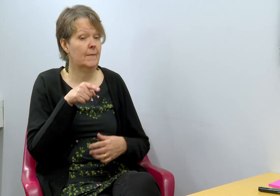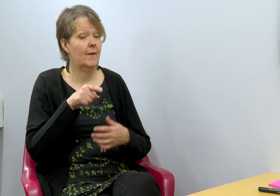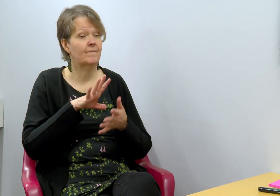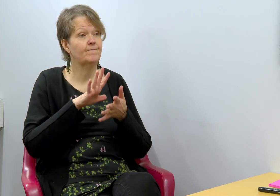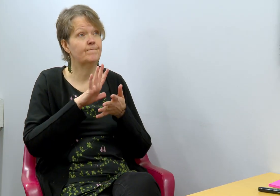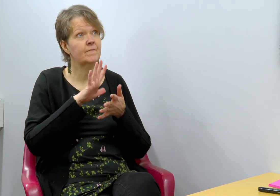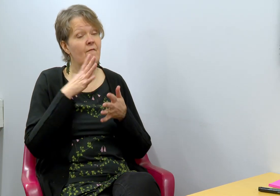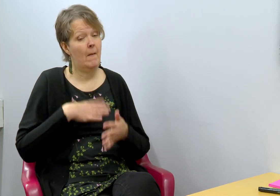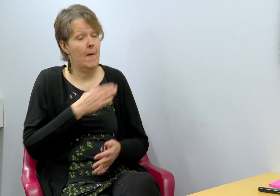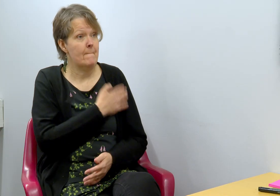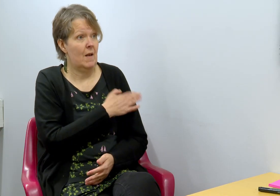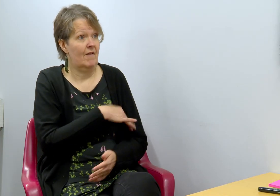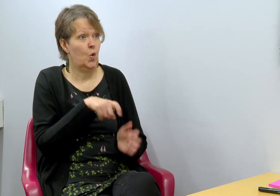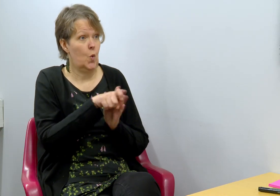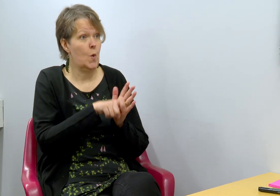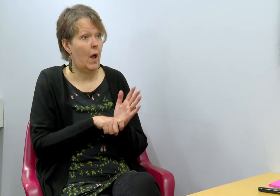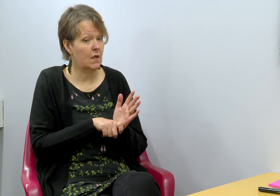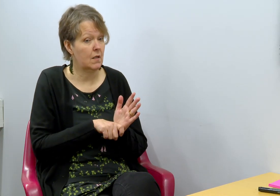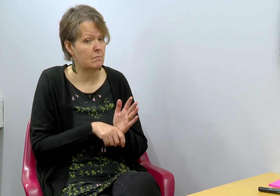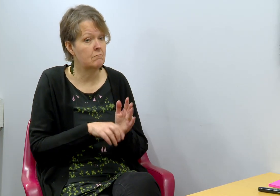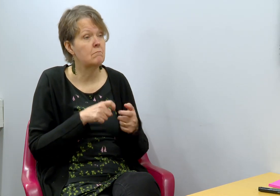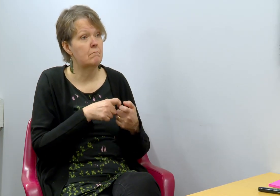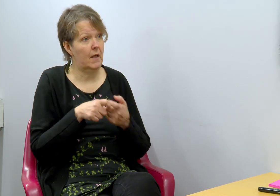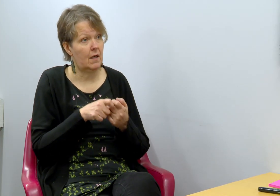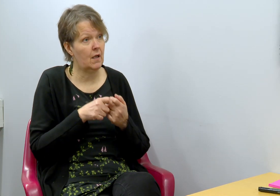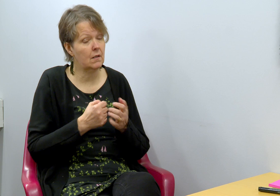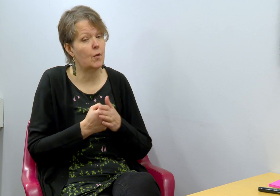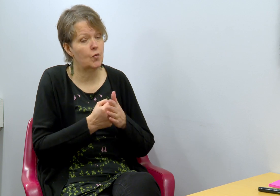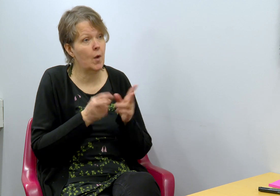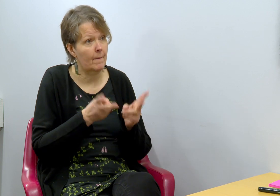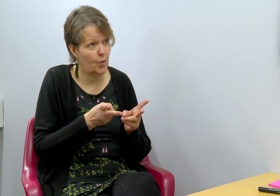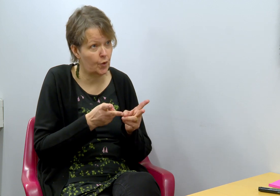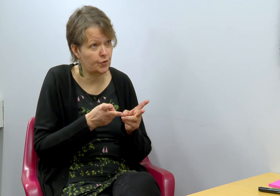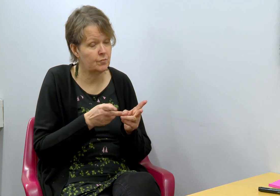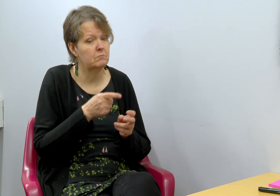Vammaispalvelulaki toimii myös tukena perheille, -